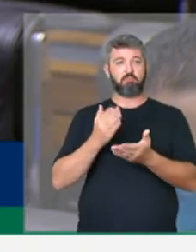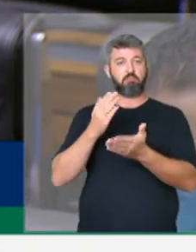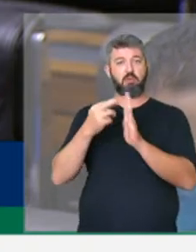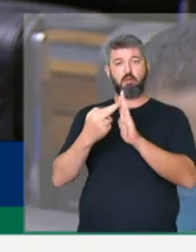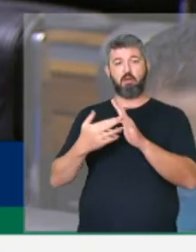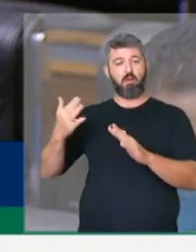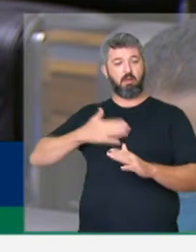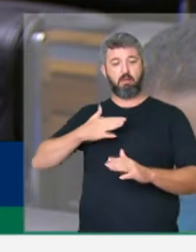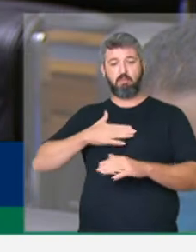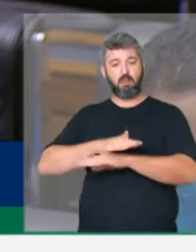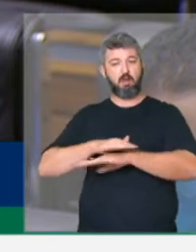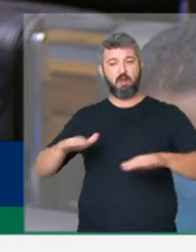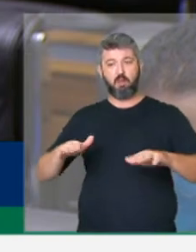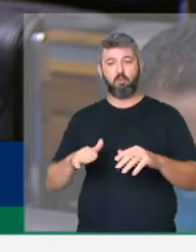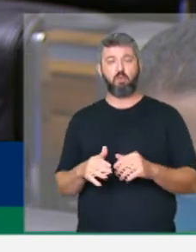BOLA DE NEVE FICA IMPAGÁVEL,